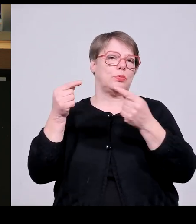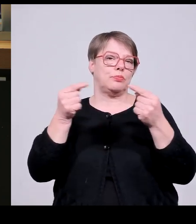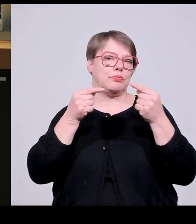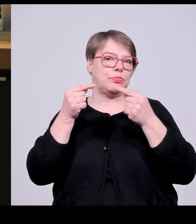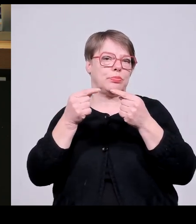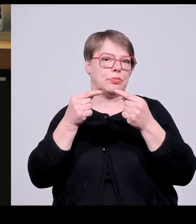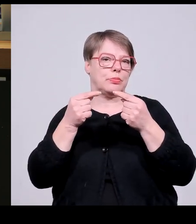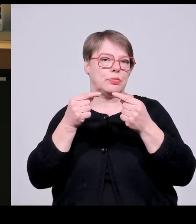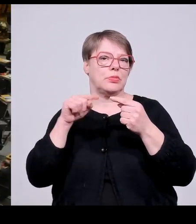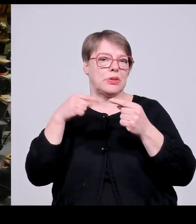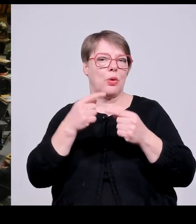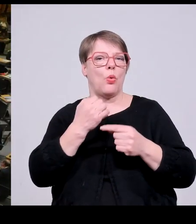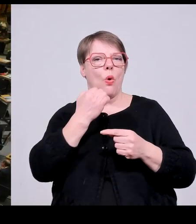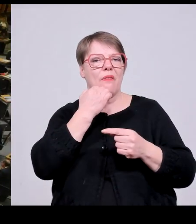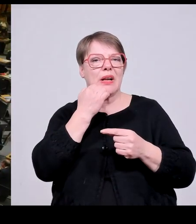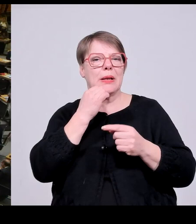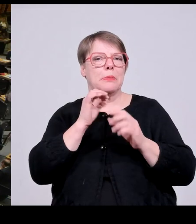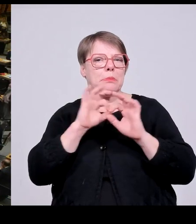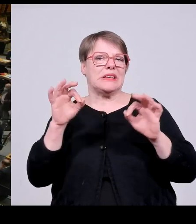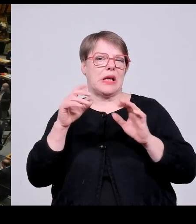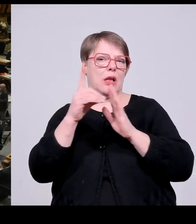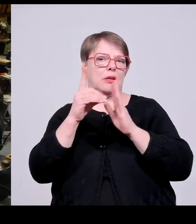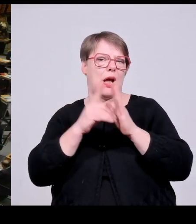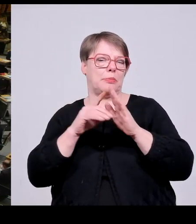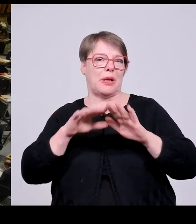Für die SPD Fraktion hat der Kollege Ströcher das Wort.(Rednerwechsel)